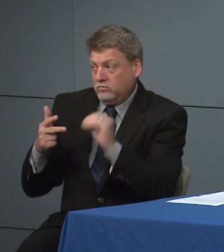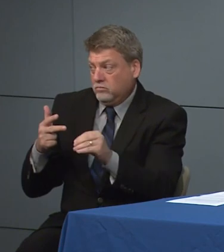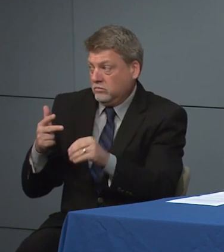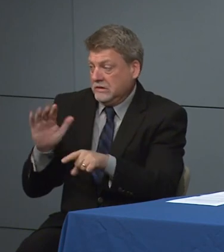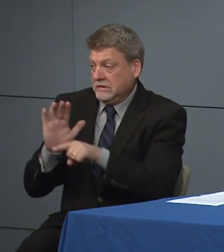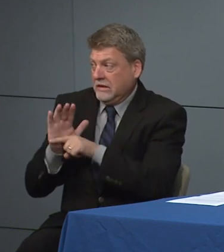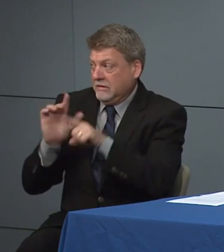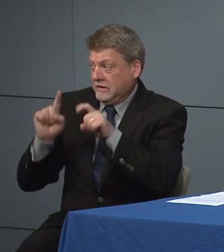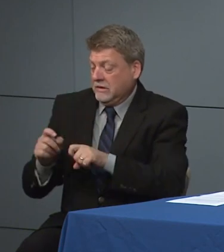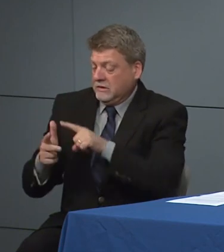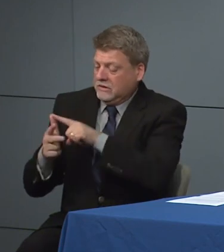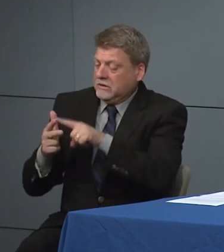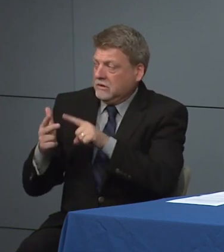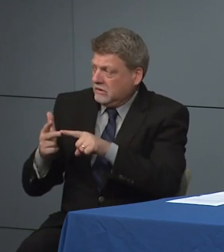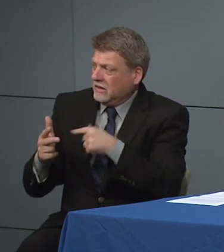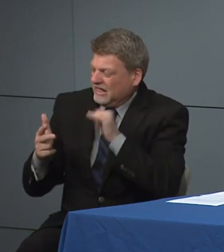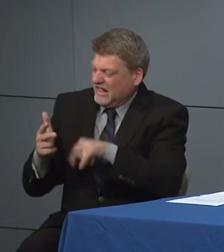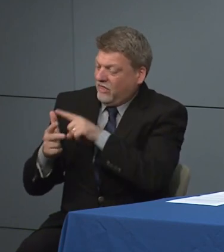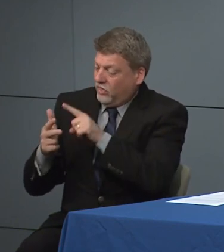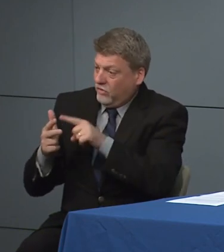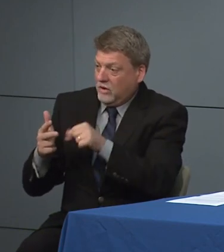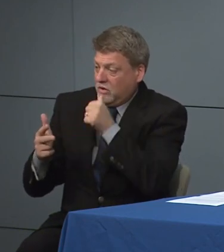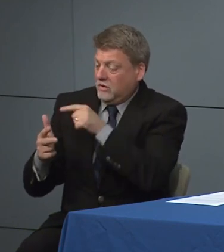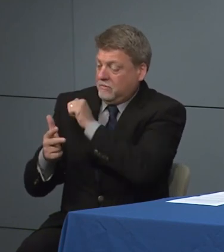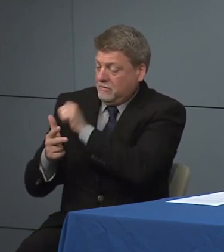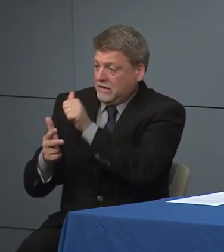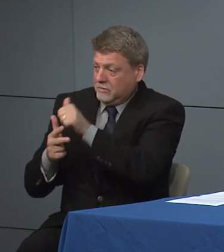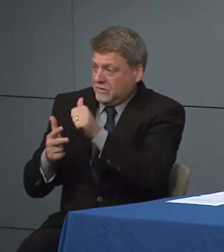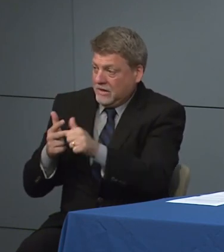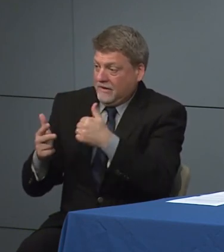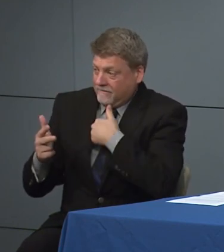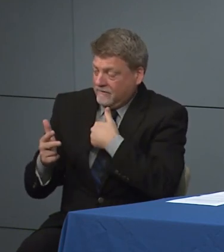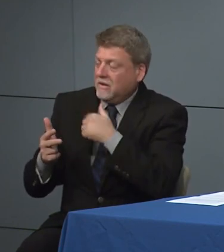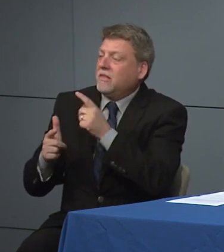negativos de prueba de gripe queremos ayudar a la Comunidad